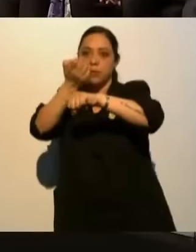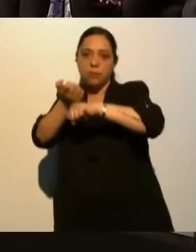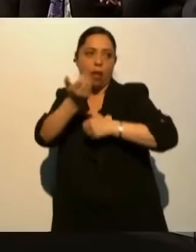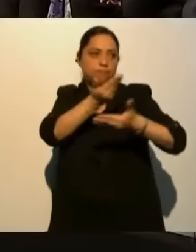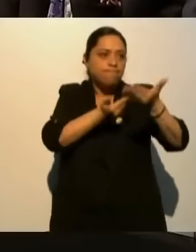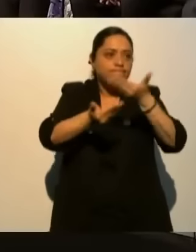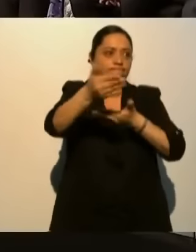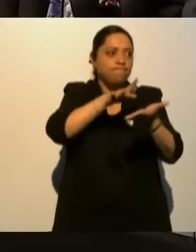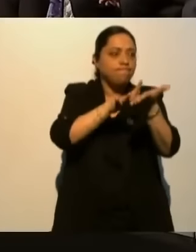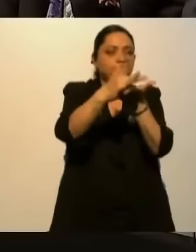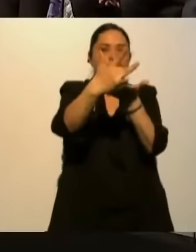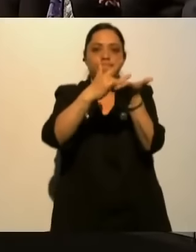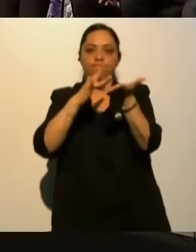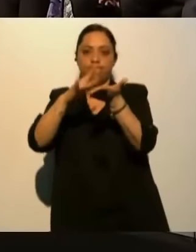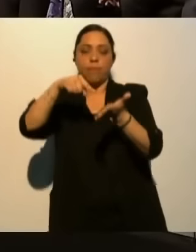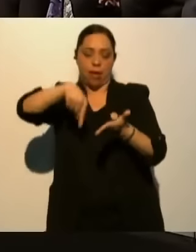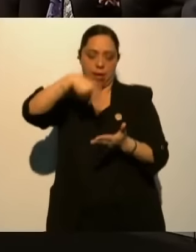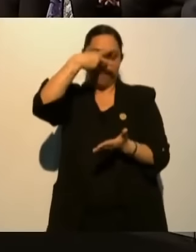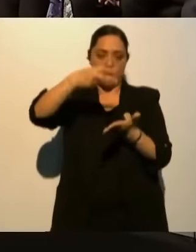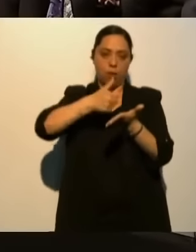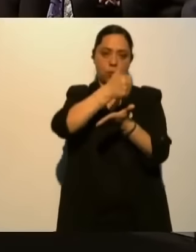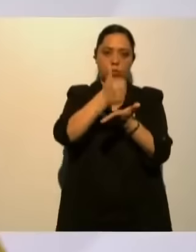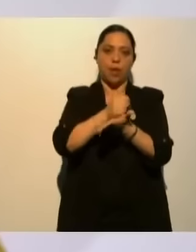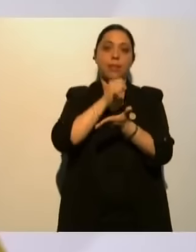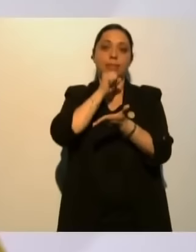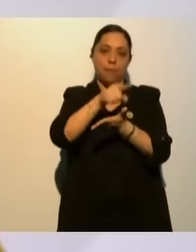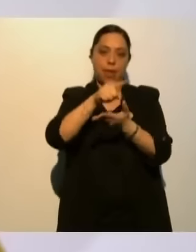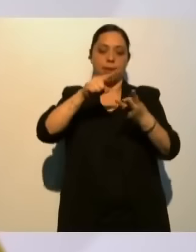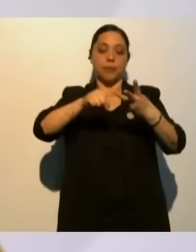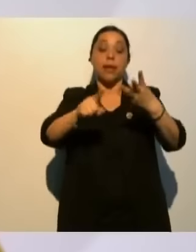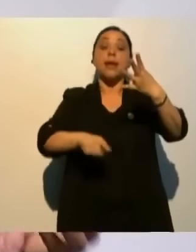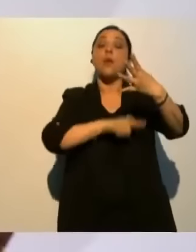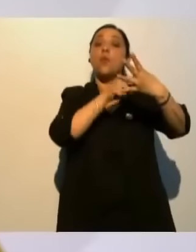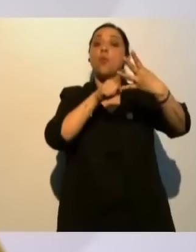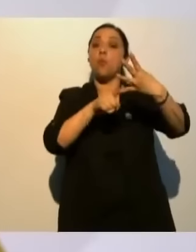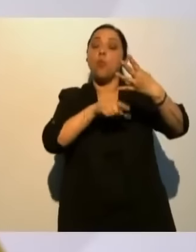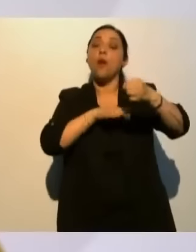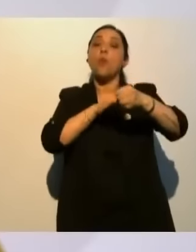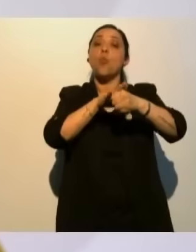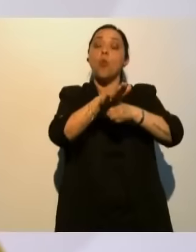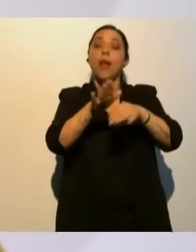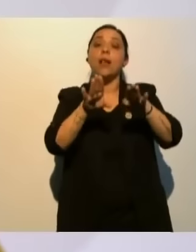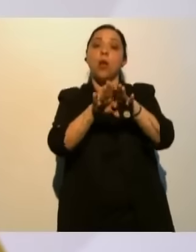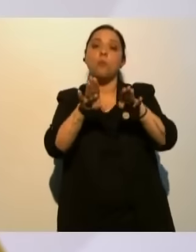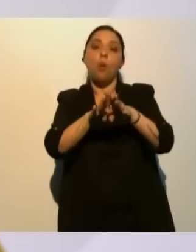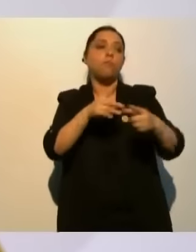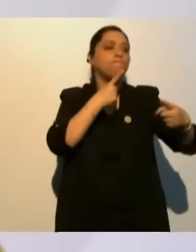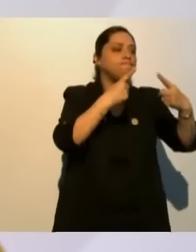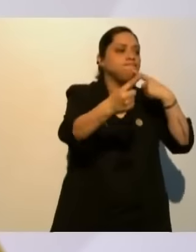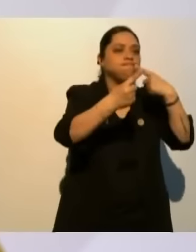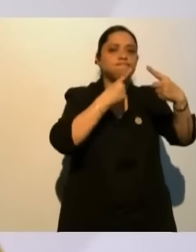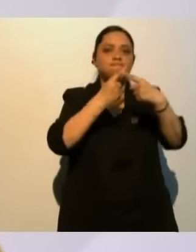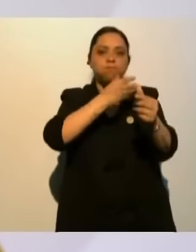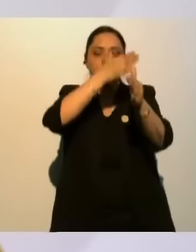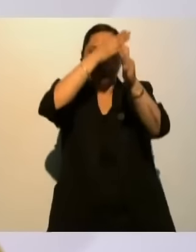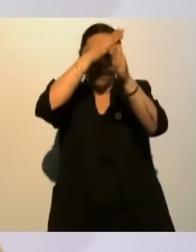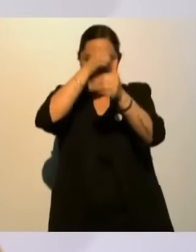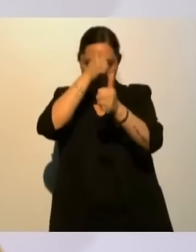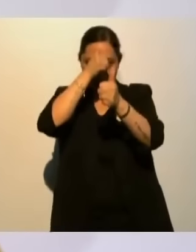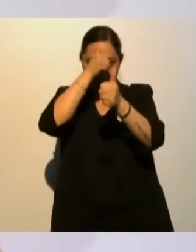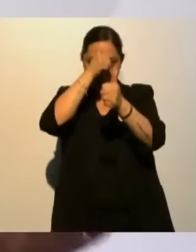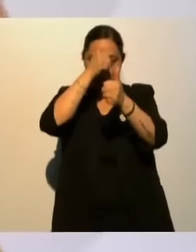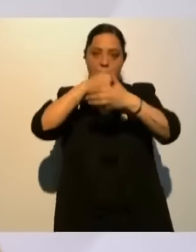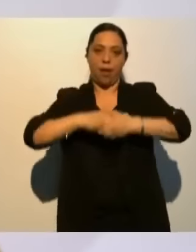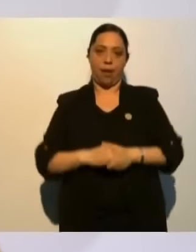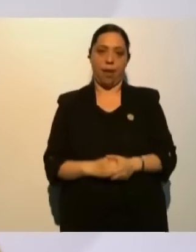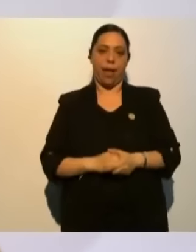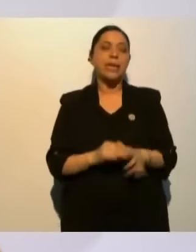Ciudad de México y el cuarto punto tiene que ver con la coordinación necesitamos coordinarnos más